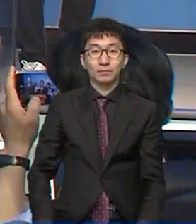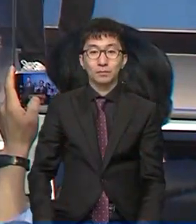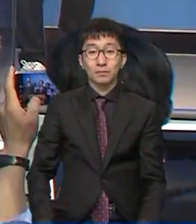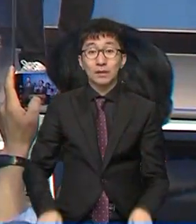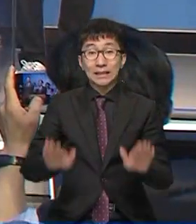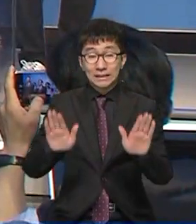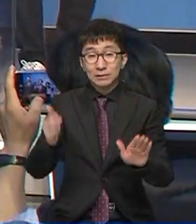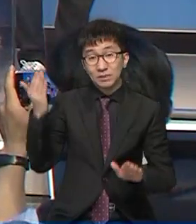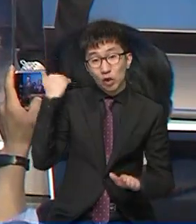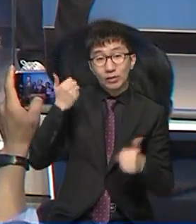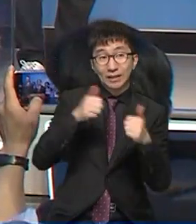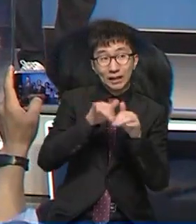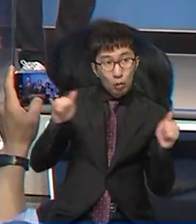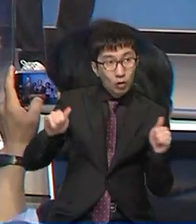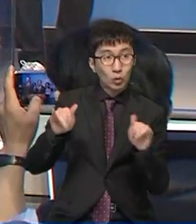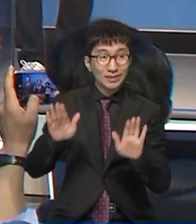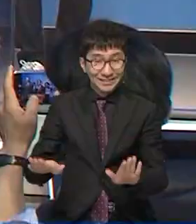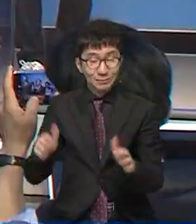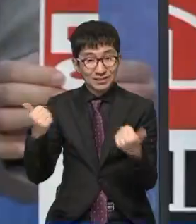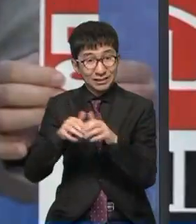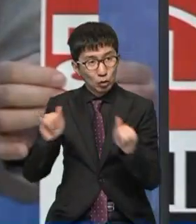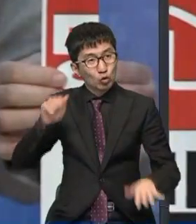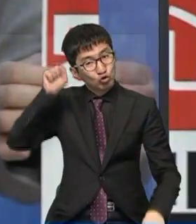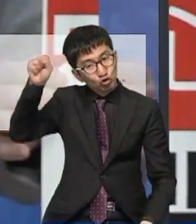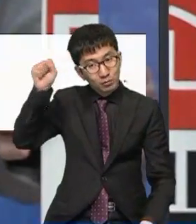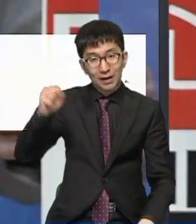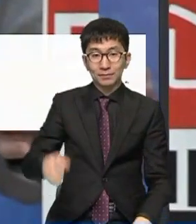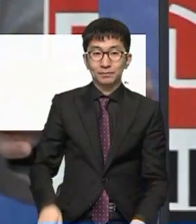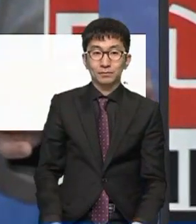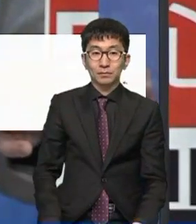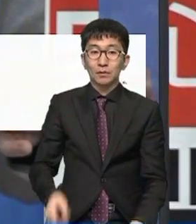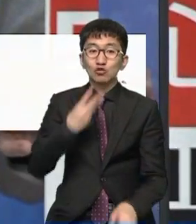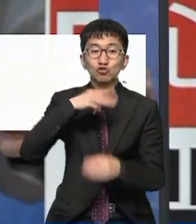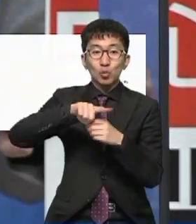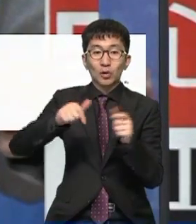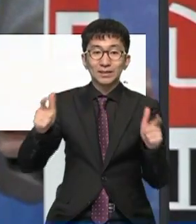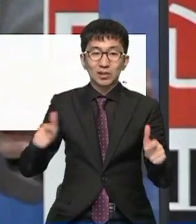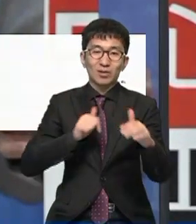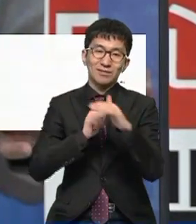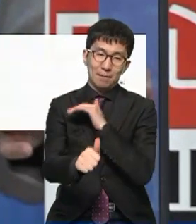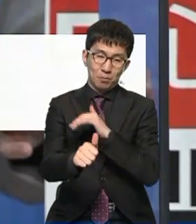잇따라 출사표를 던졌습니다.